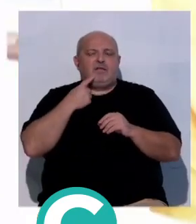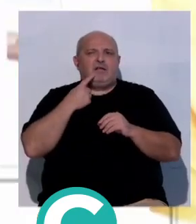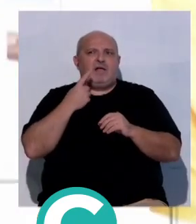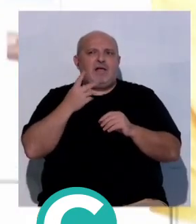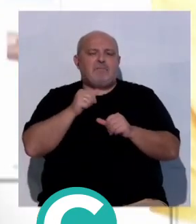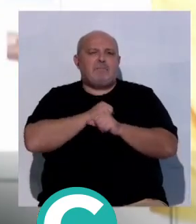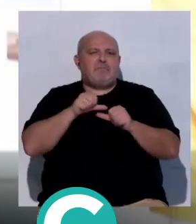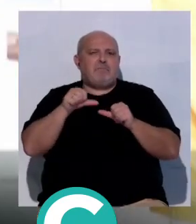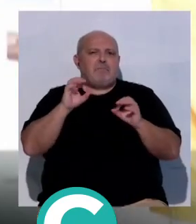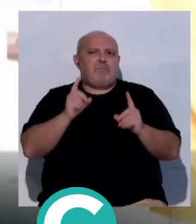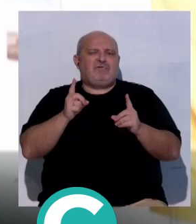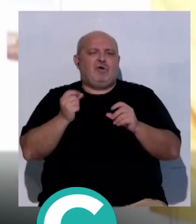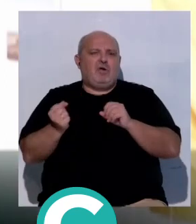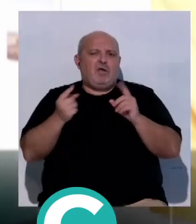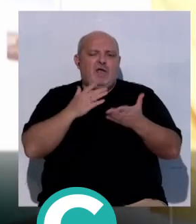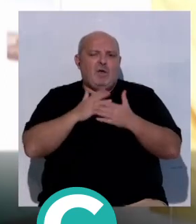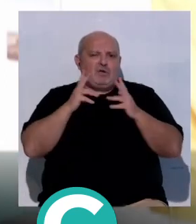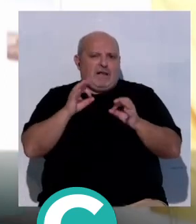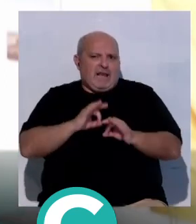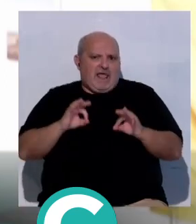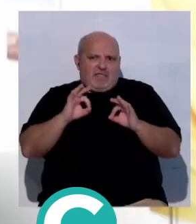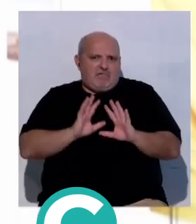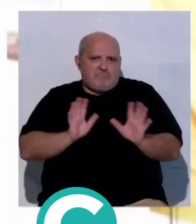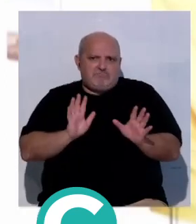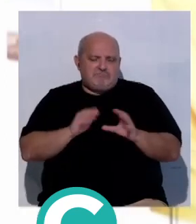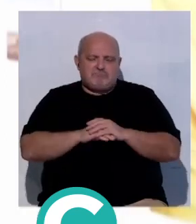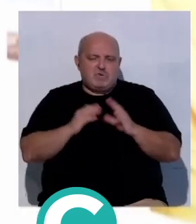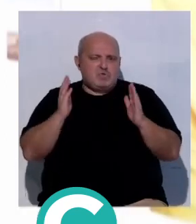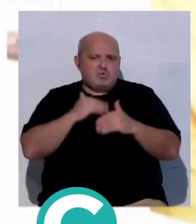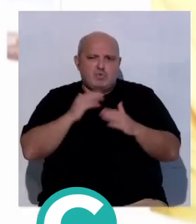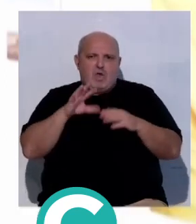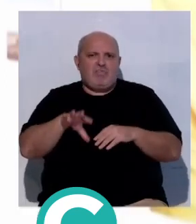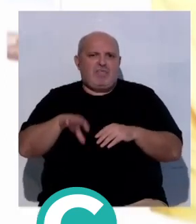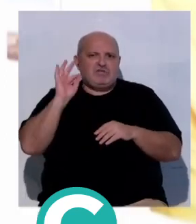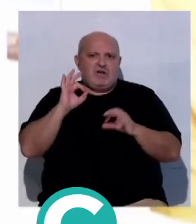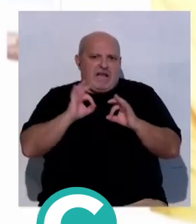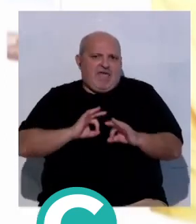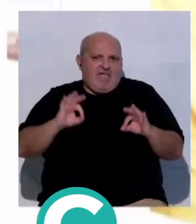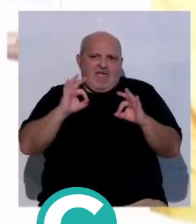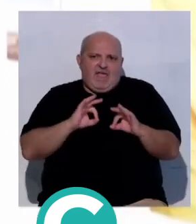previsto traslado de la escuela de hostelería eh No hay ninguna decisión tomada no hay ningún